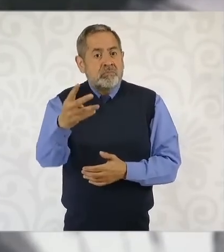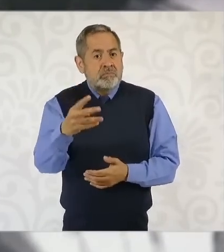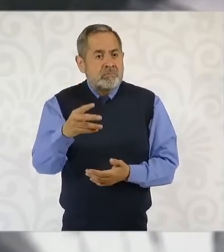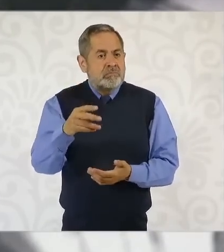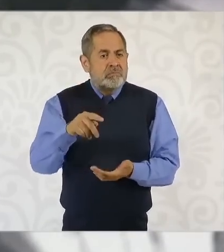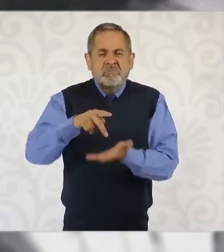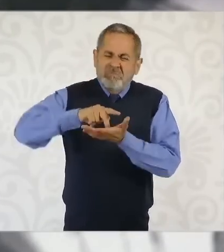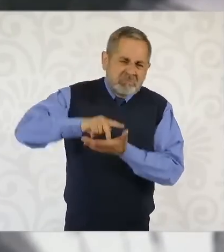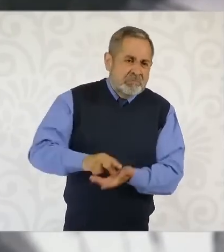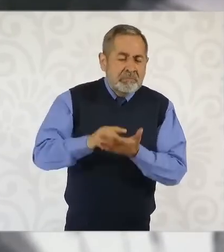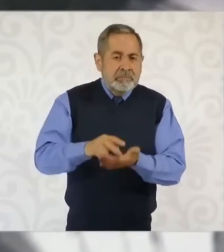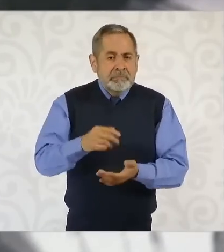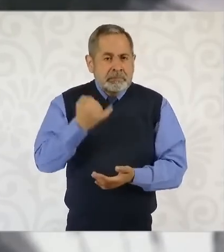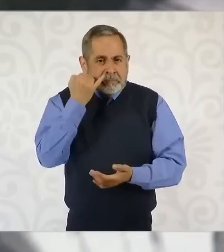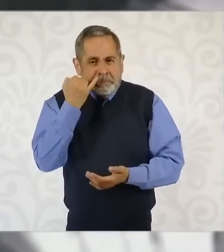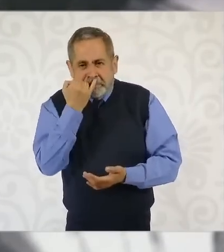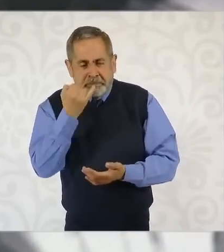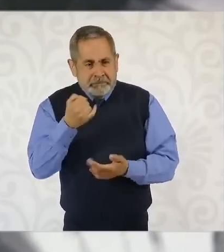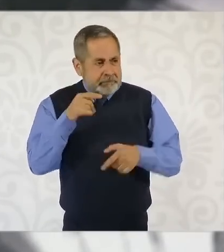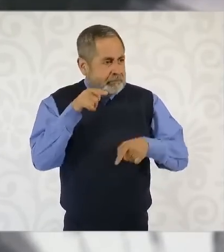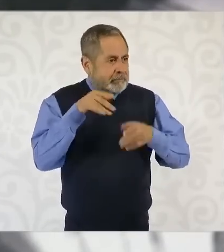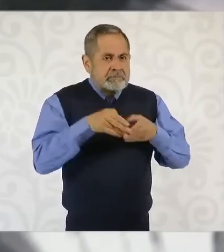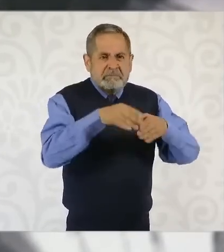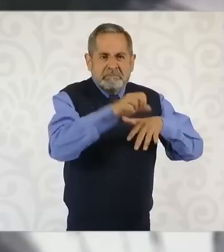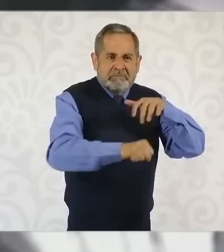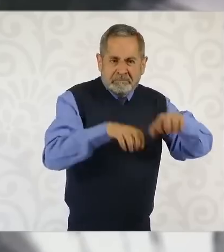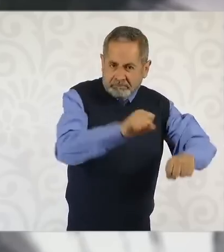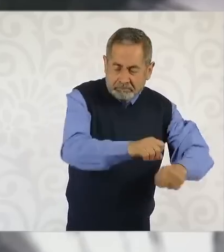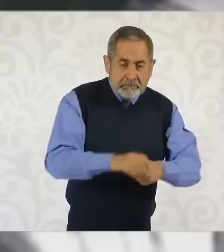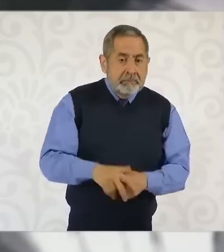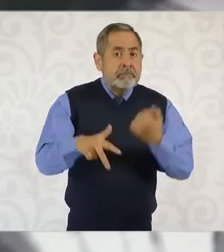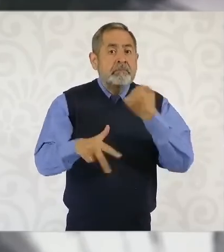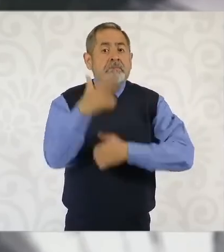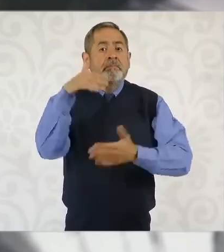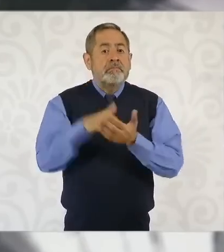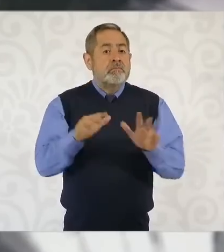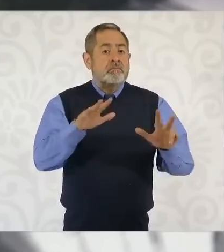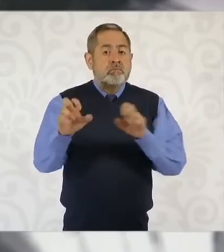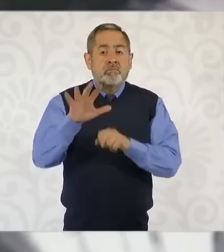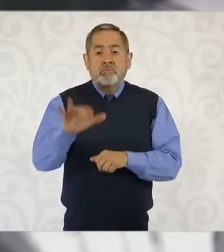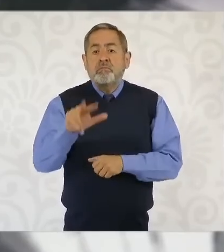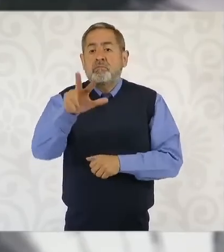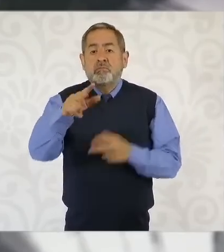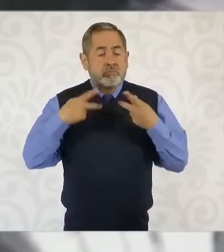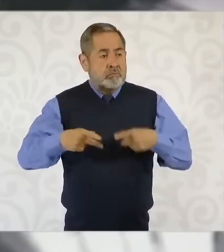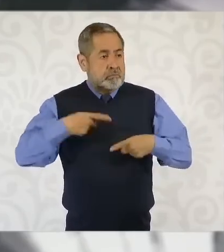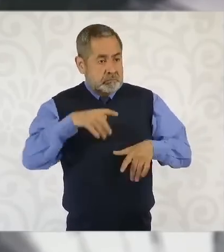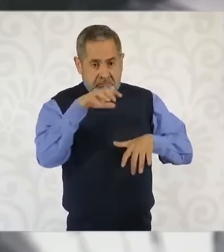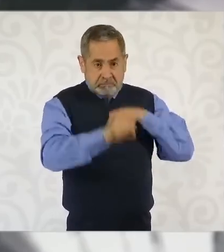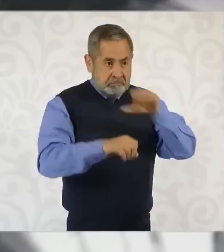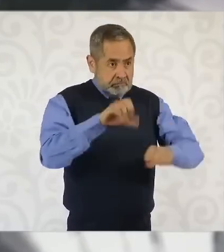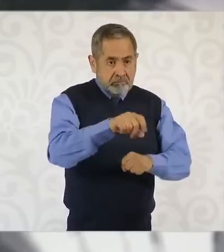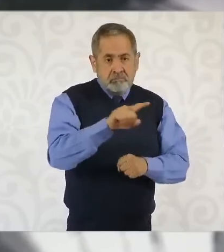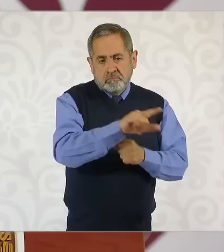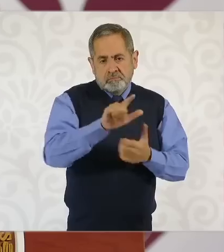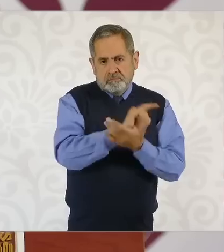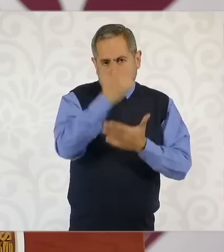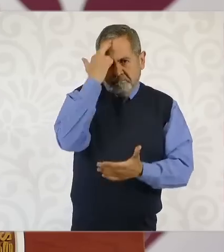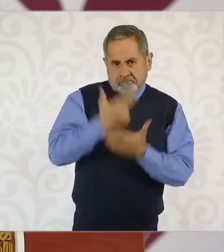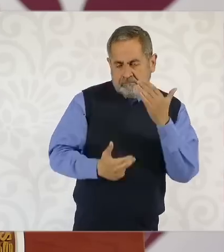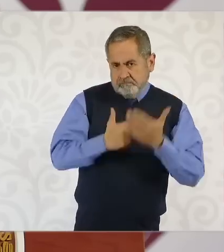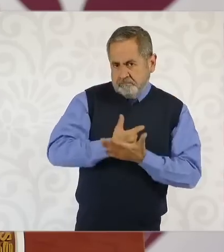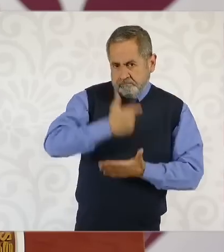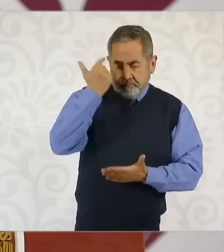marítimas se detuvieron 13858 personas por delitos de alto impacto y recientemente